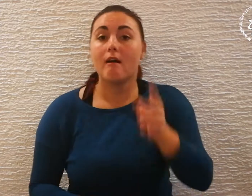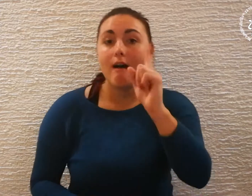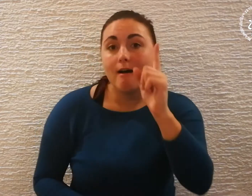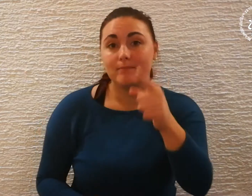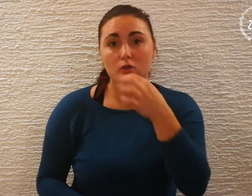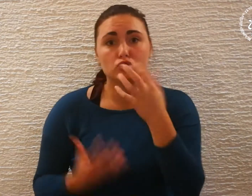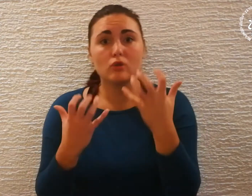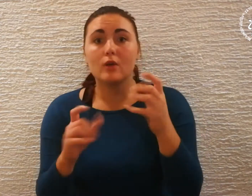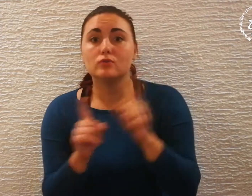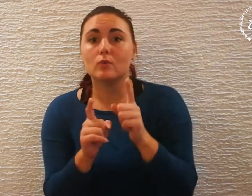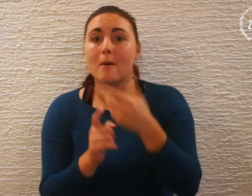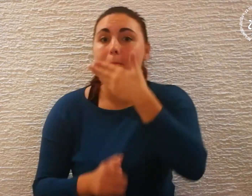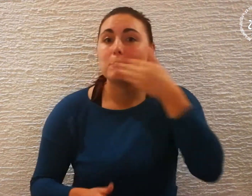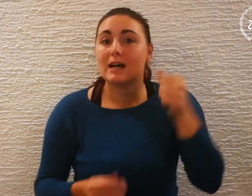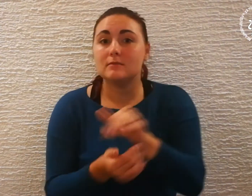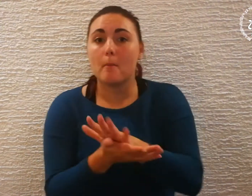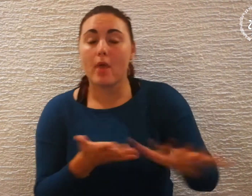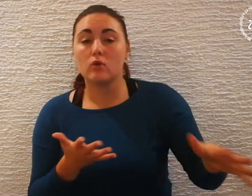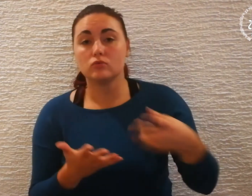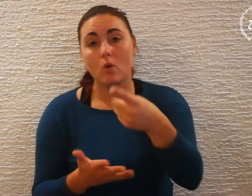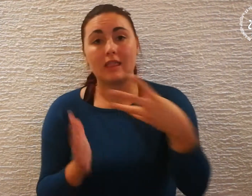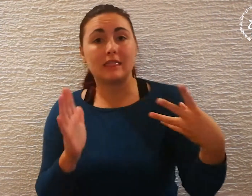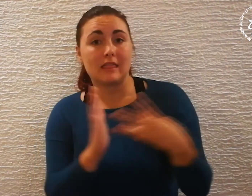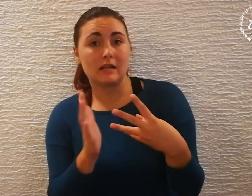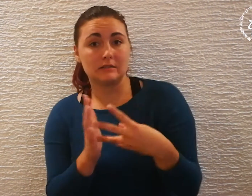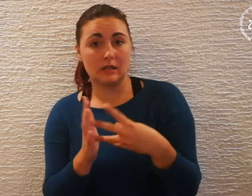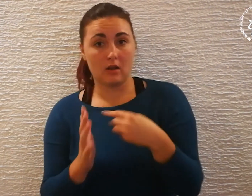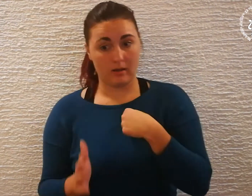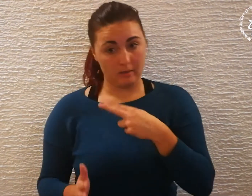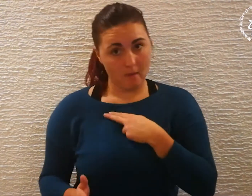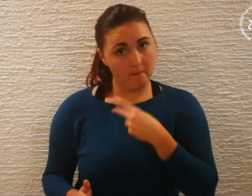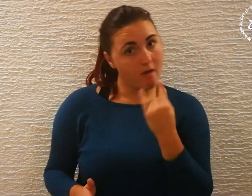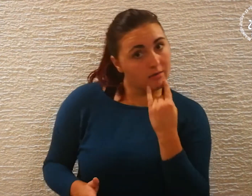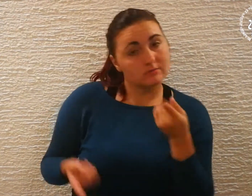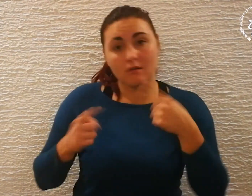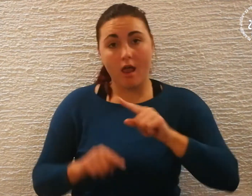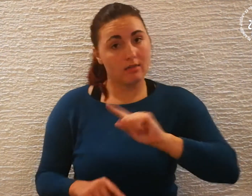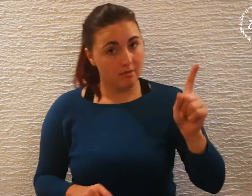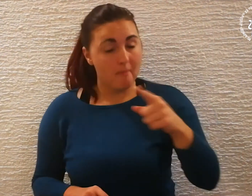A, če želite brezplačno se testirati, ali imate AIDS ali ne,